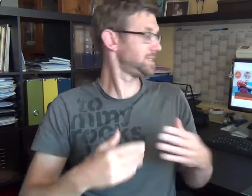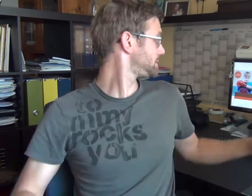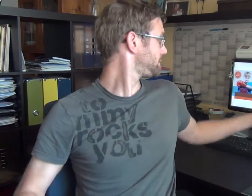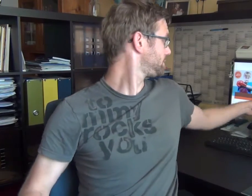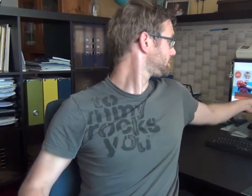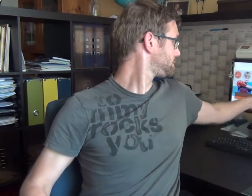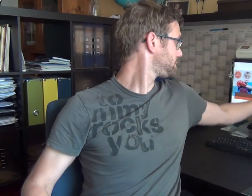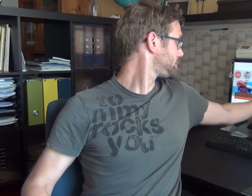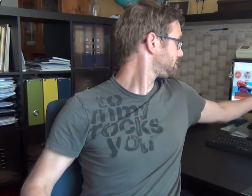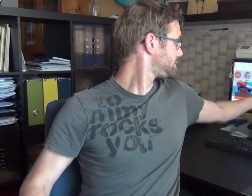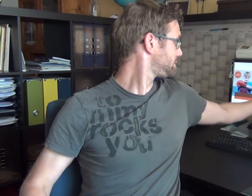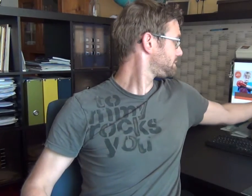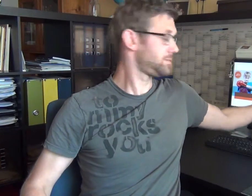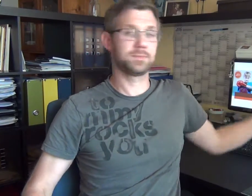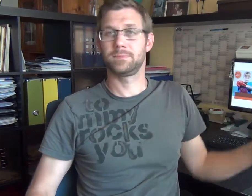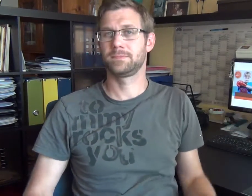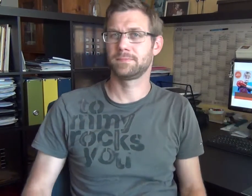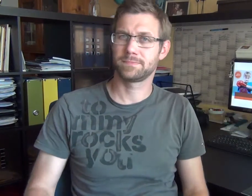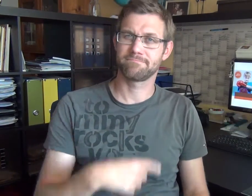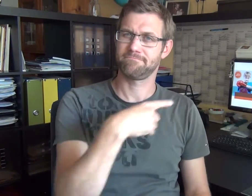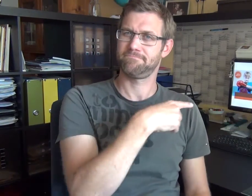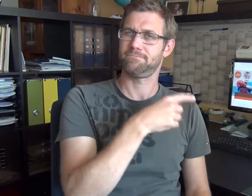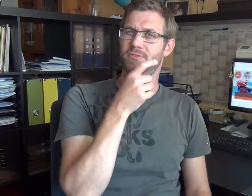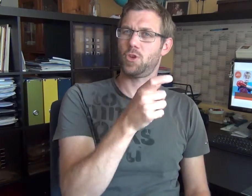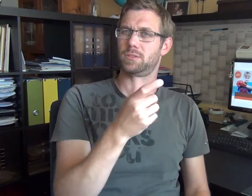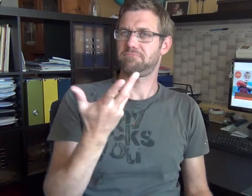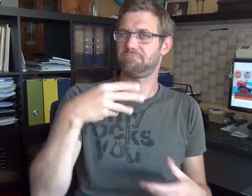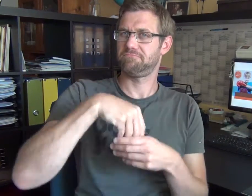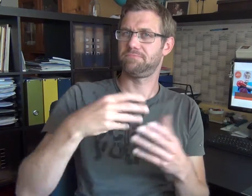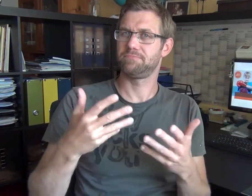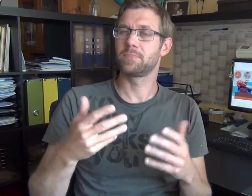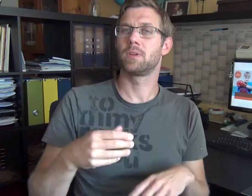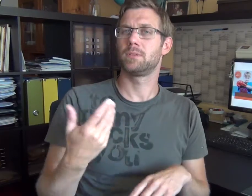Das ist auch hier zu lesen. Was bedeutet dieses Wort?